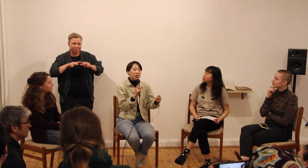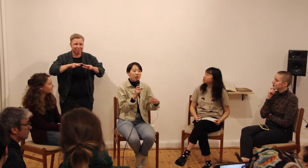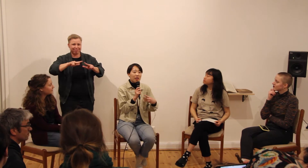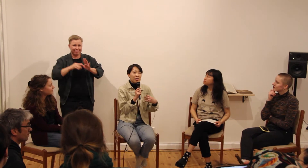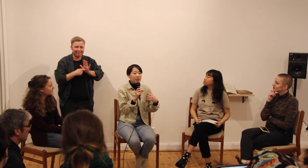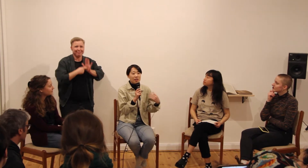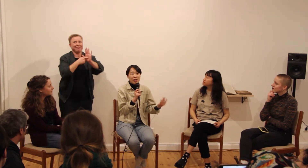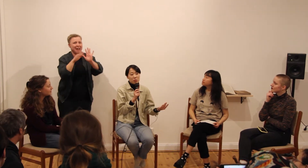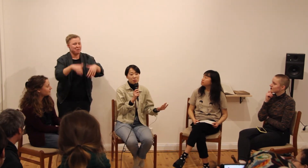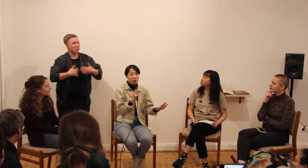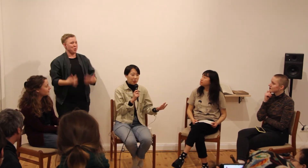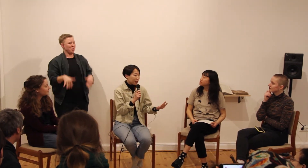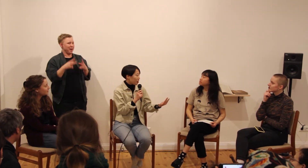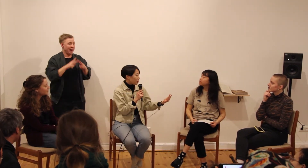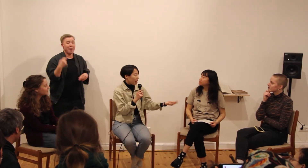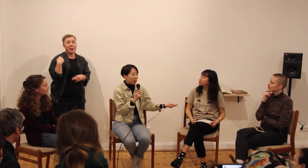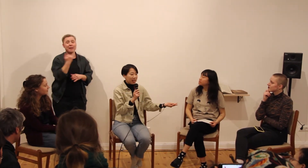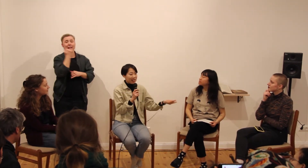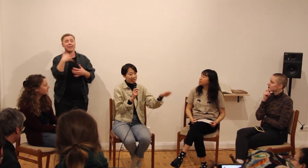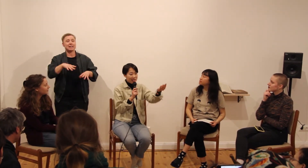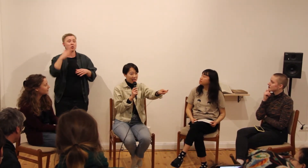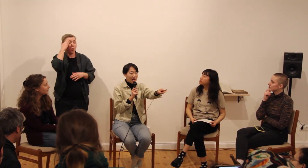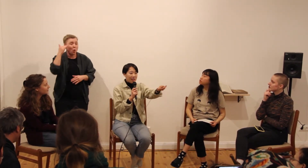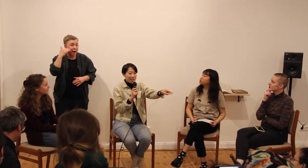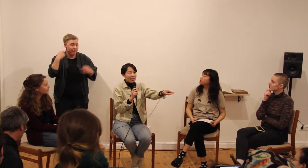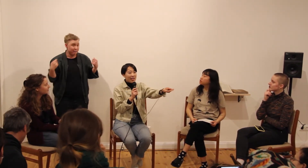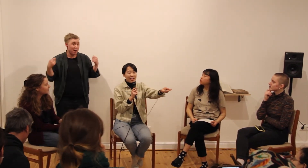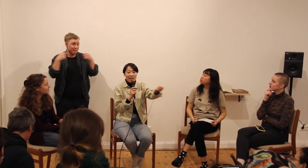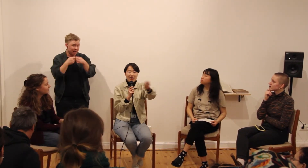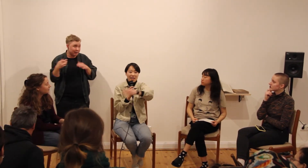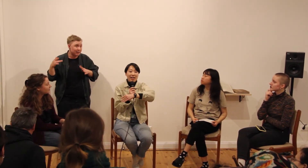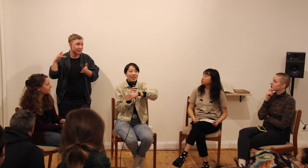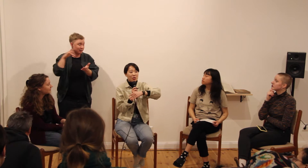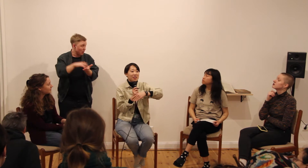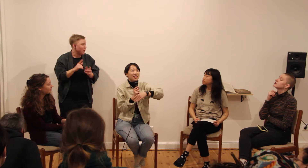hatten Hyemi, Nataly, Dahye und ich die Chance zu reden.